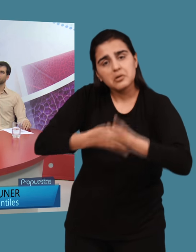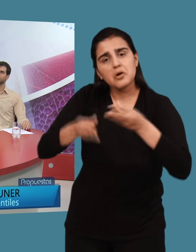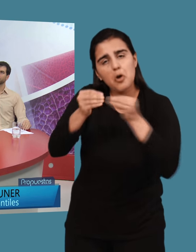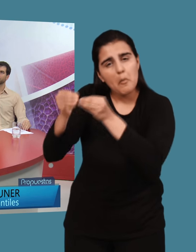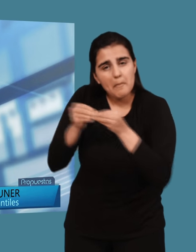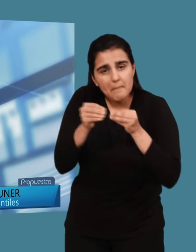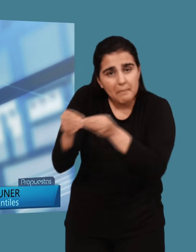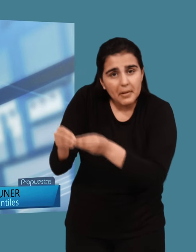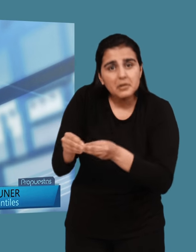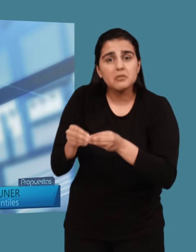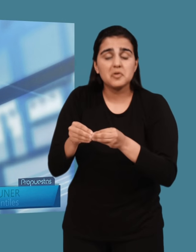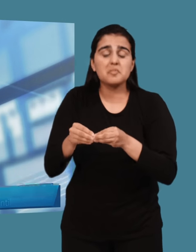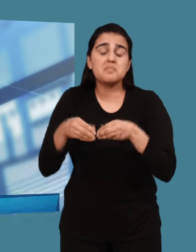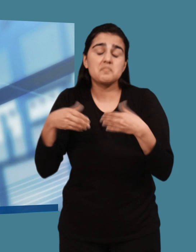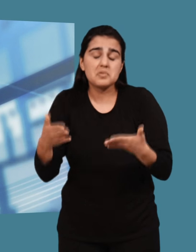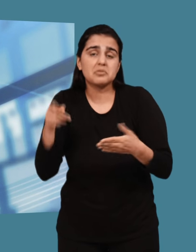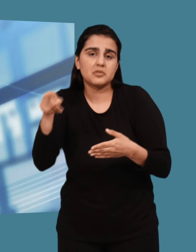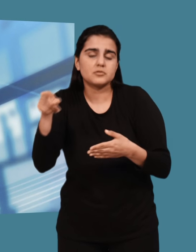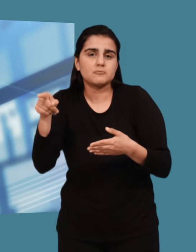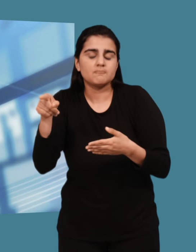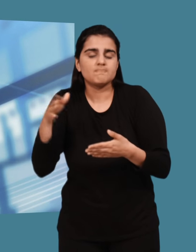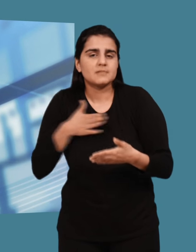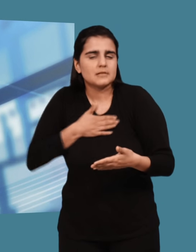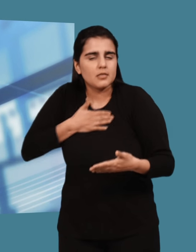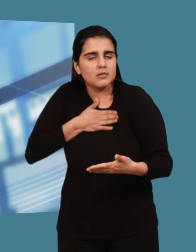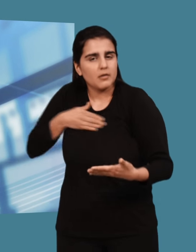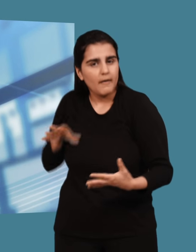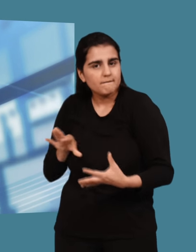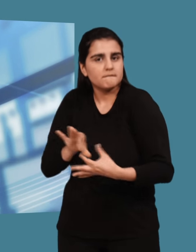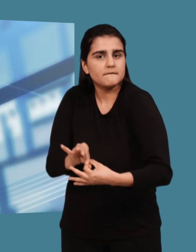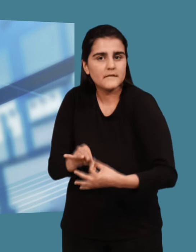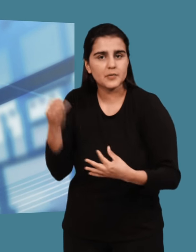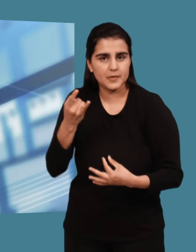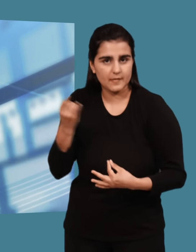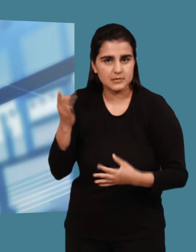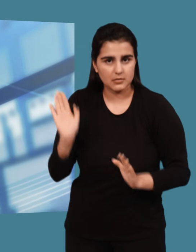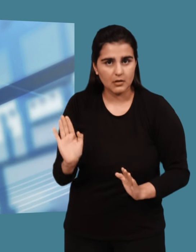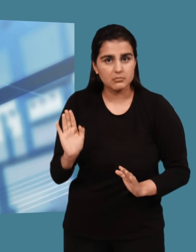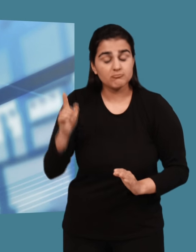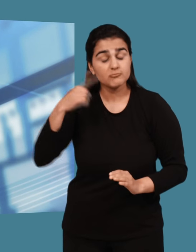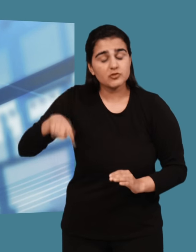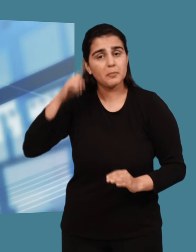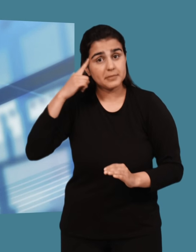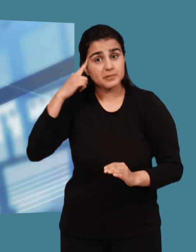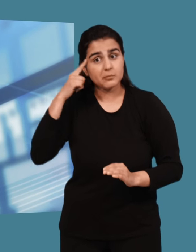con los demás estudiantes, entonces genera un sentido de pertenencia, con la Universidad, que es el que nosotros queremos que refuercen